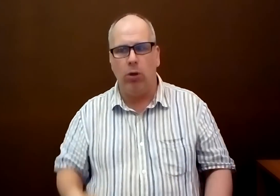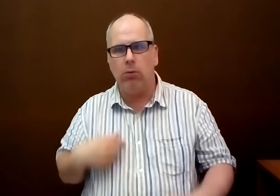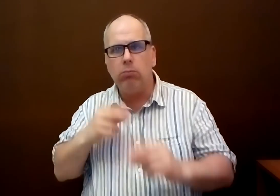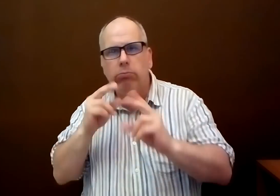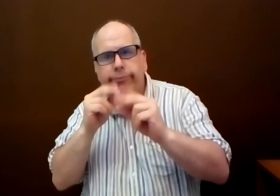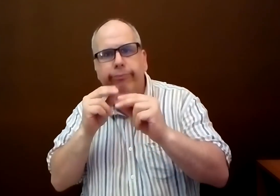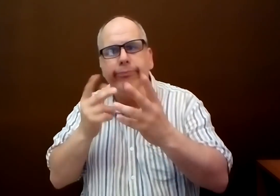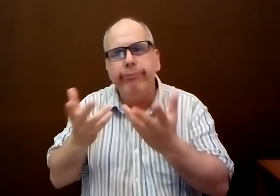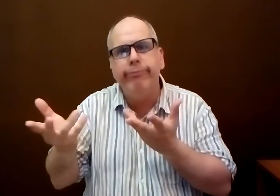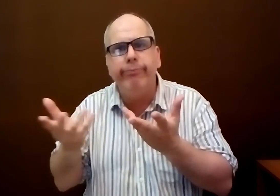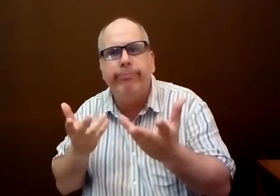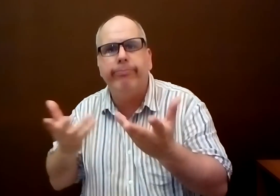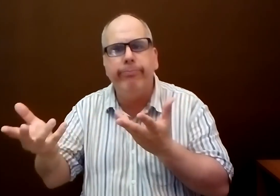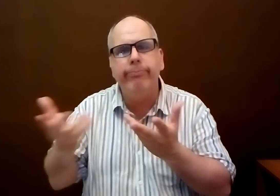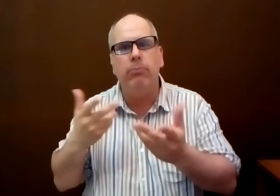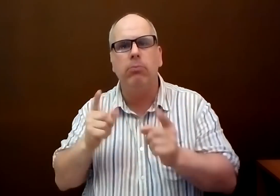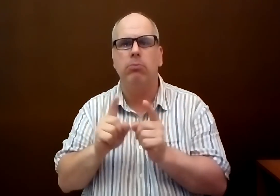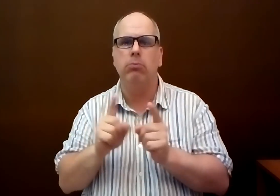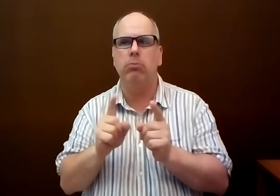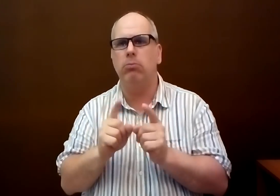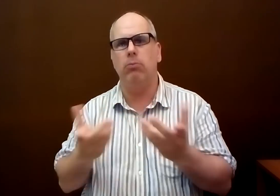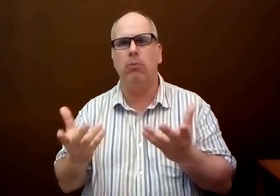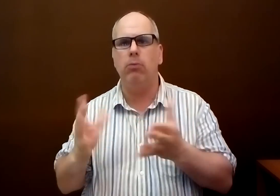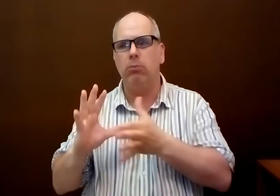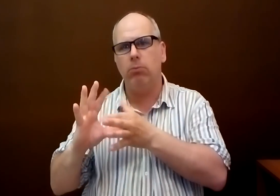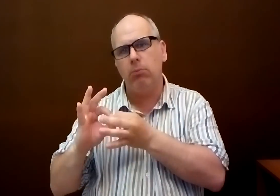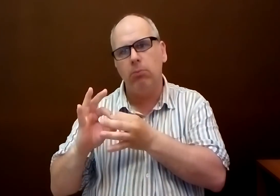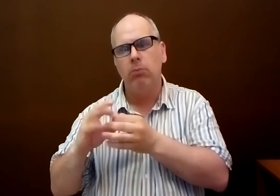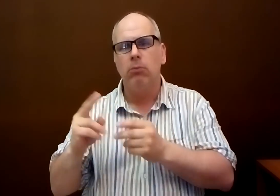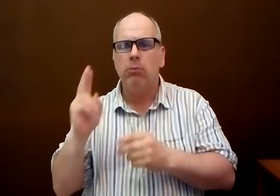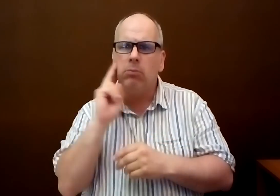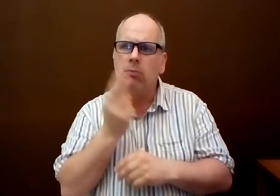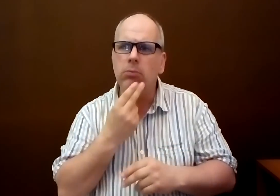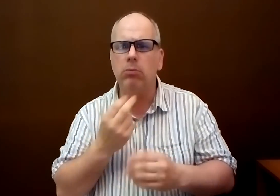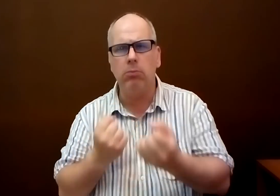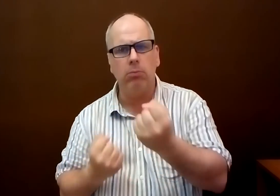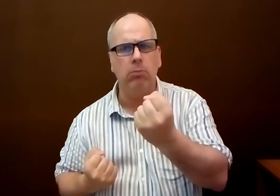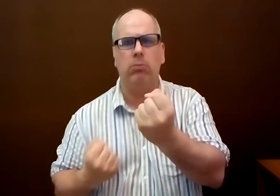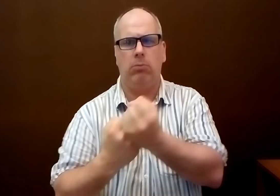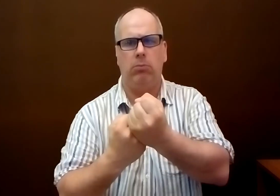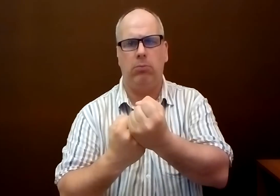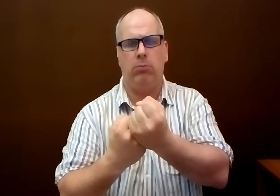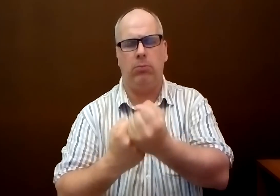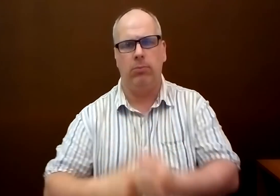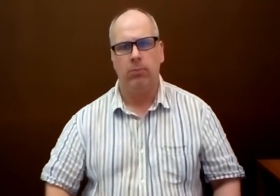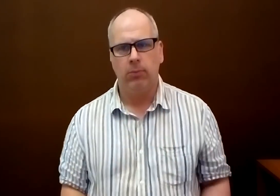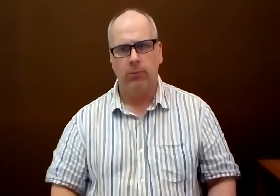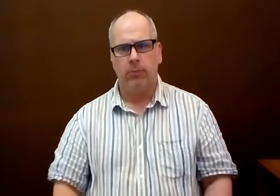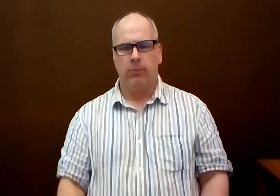Néha velük szoktam beszélgetni erről, arról. Abban reményében siketeket elismerje és bennünket támogasson.